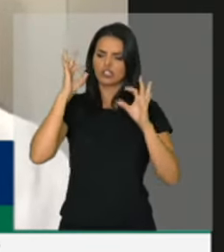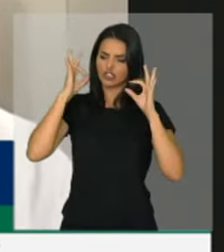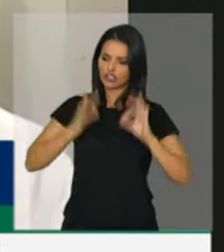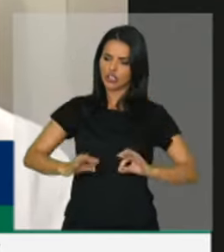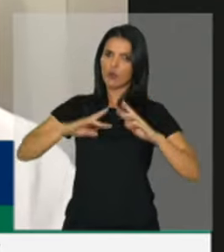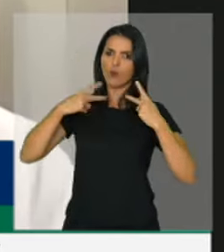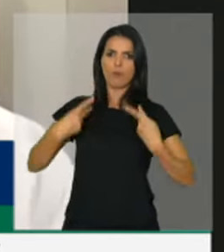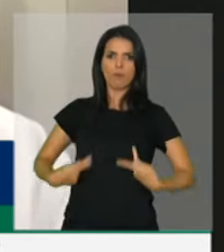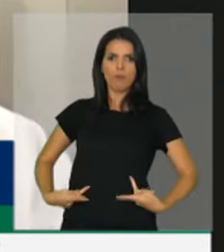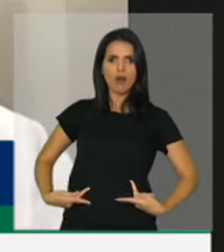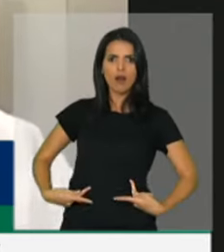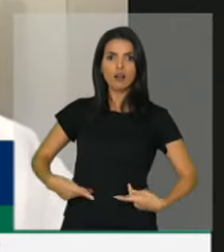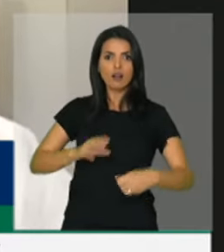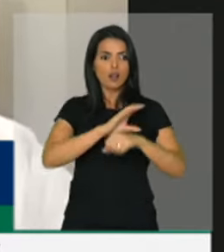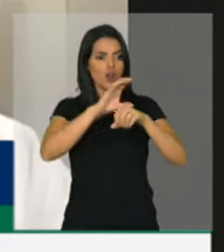CONSTITUIÇÃO QUE HOJE.... OS